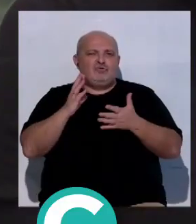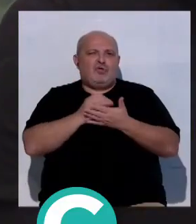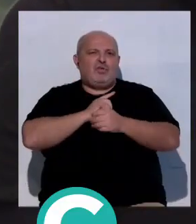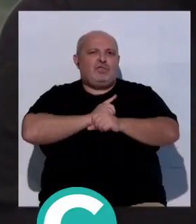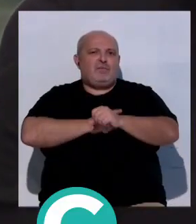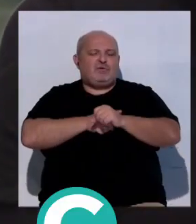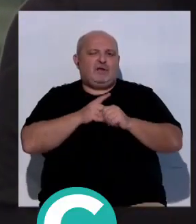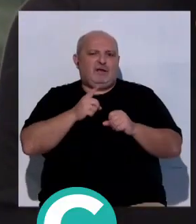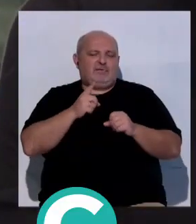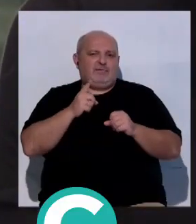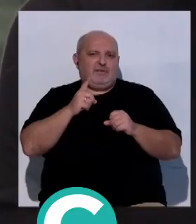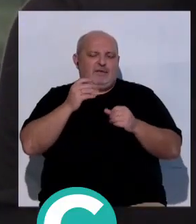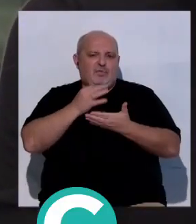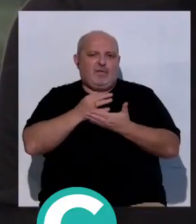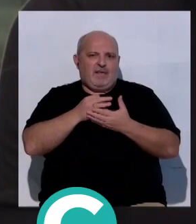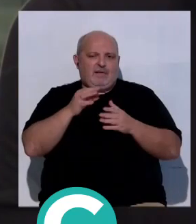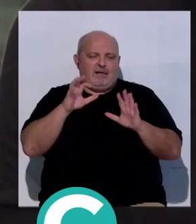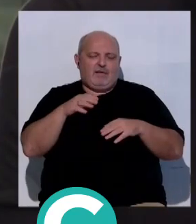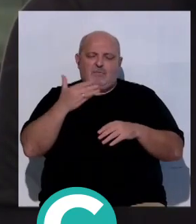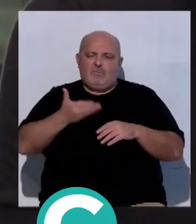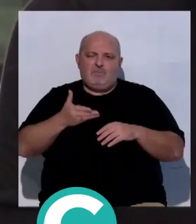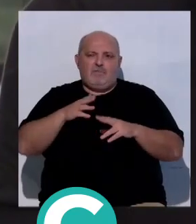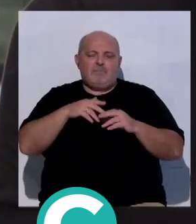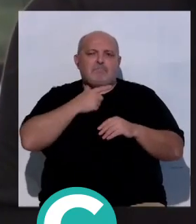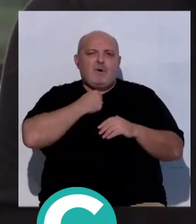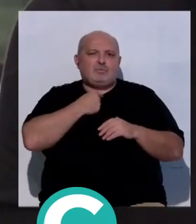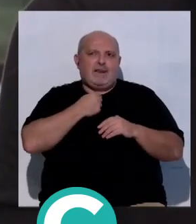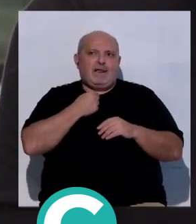de la ciudad y en especial esta prueba es algo fundamental así que me gustaría pues agradecerle